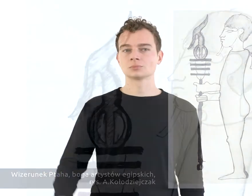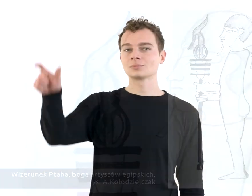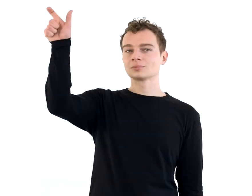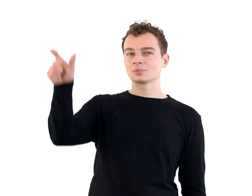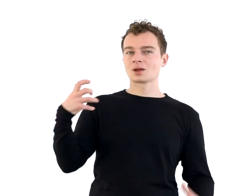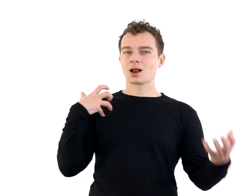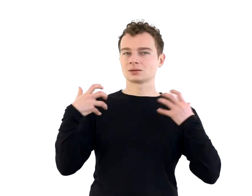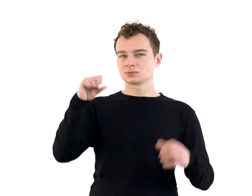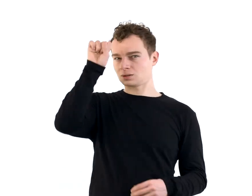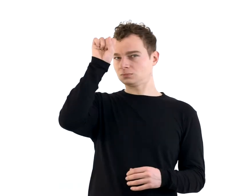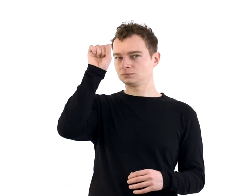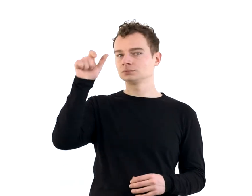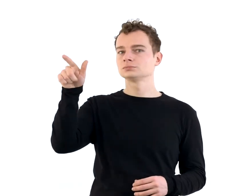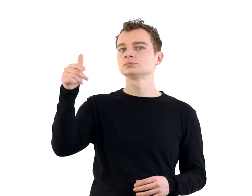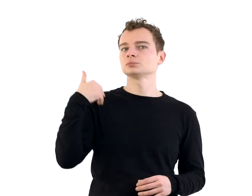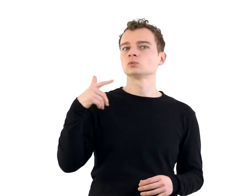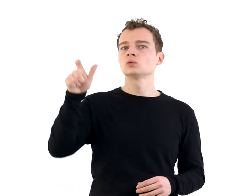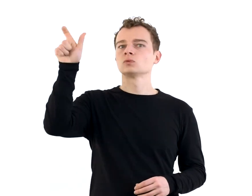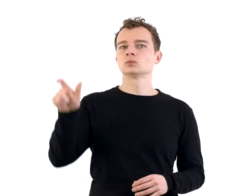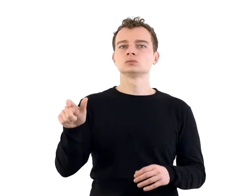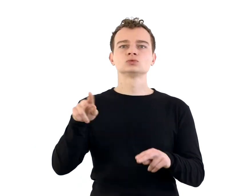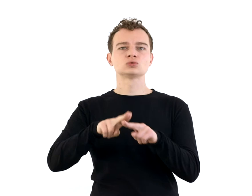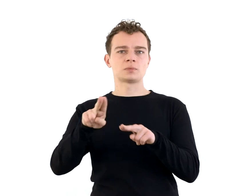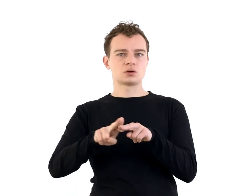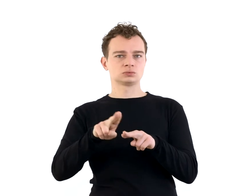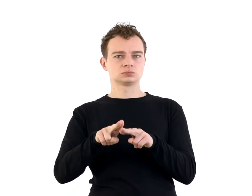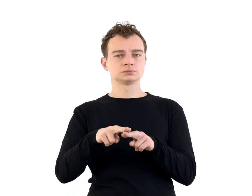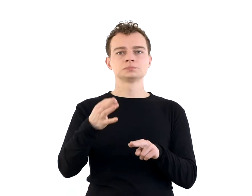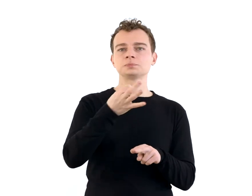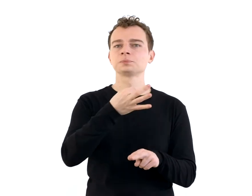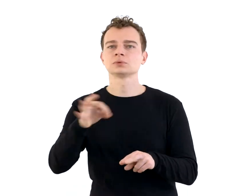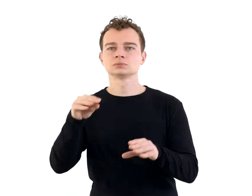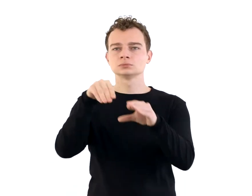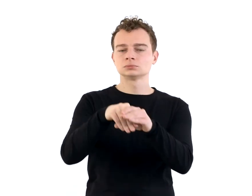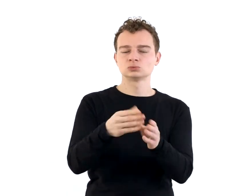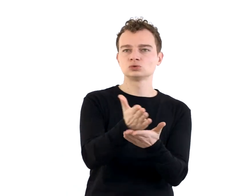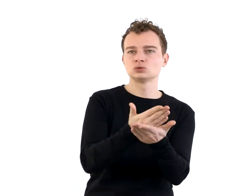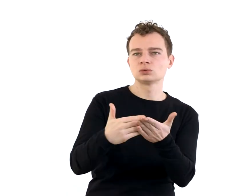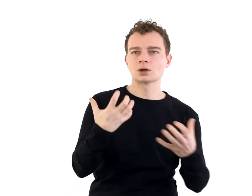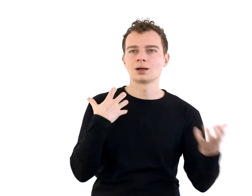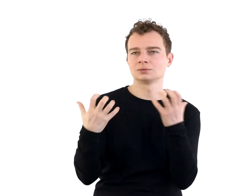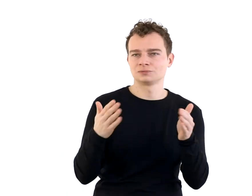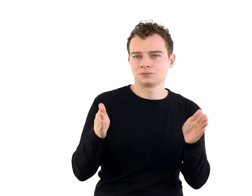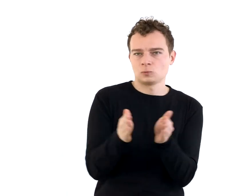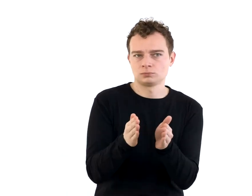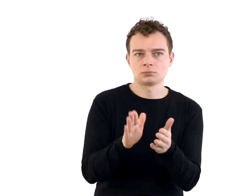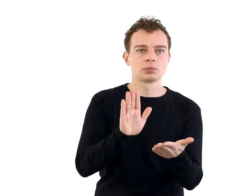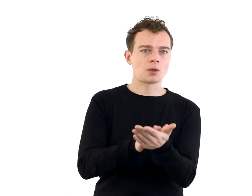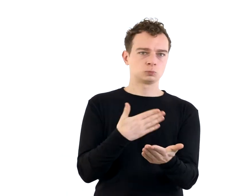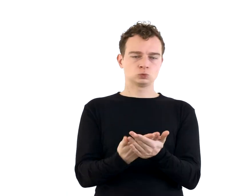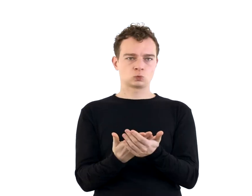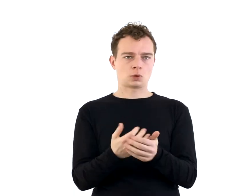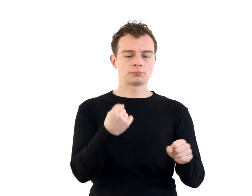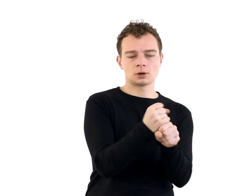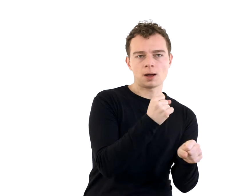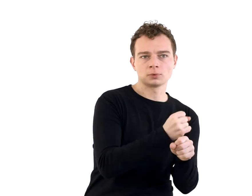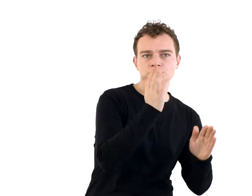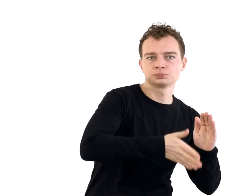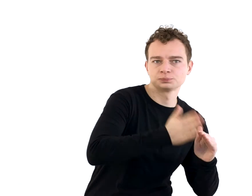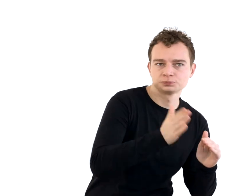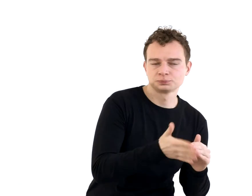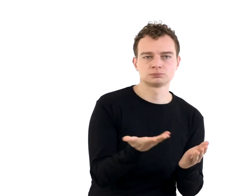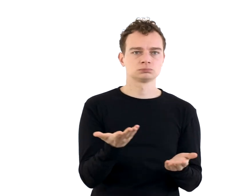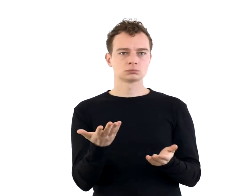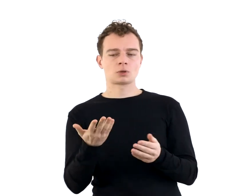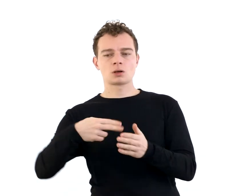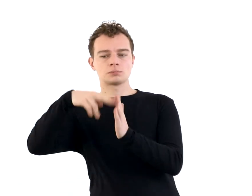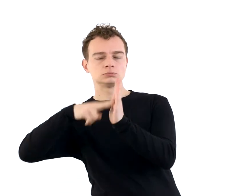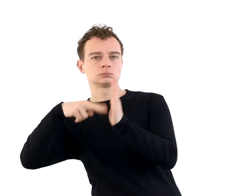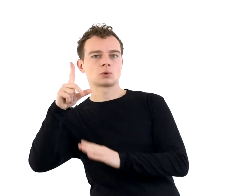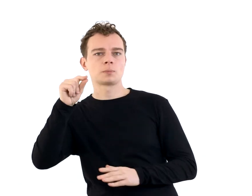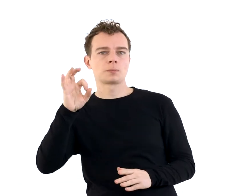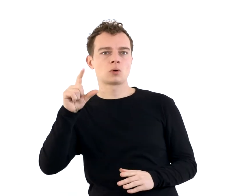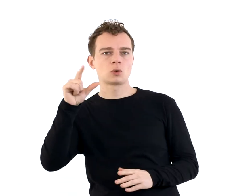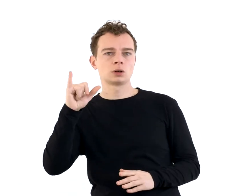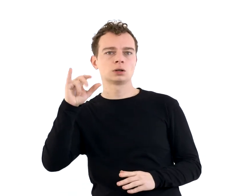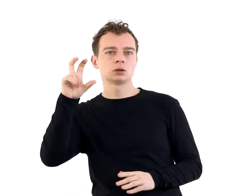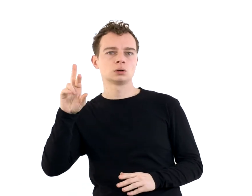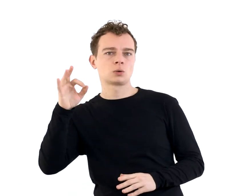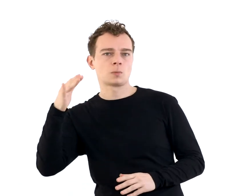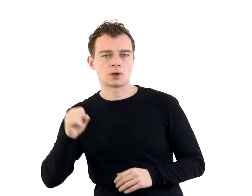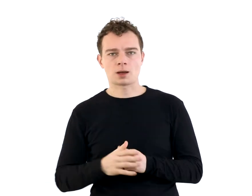Artysta egipski był rzemieślnikiem specjalizującym się w wąskiej dziedzinie artystycznej np.: cięcie kamieni, polichromie.